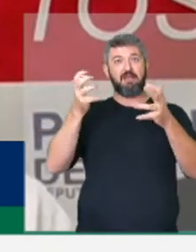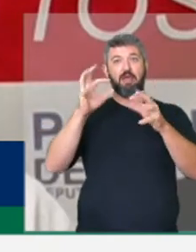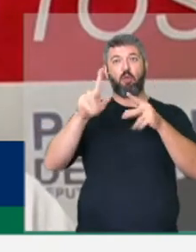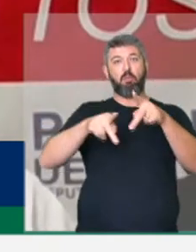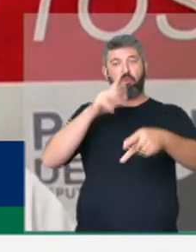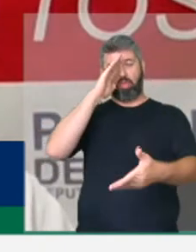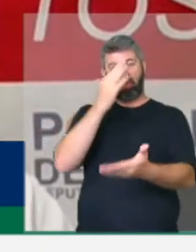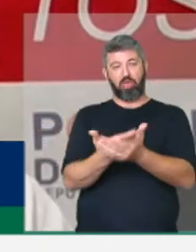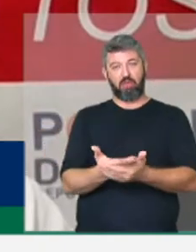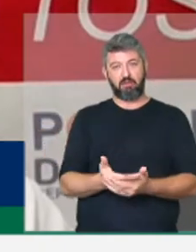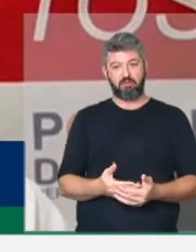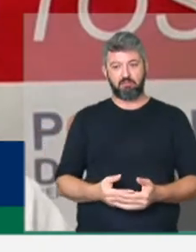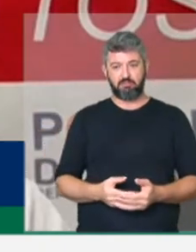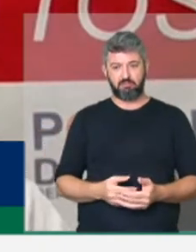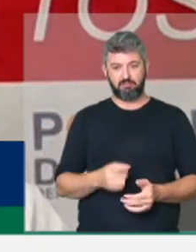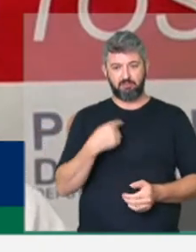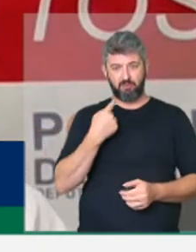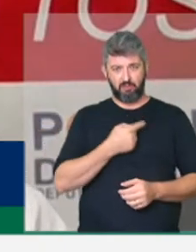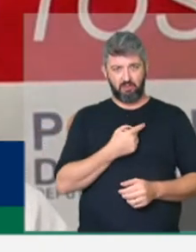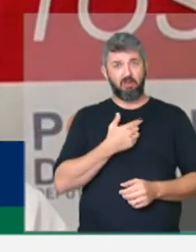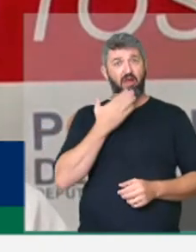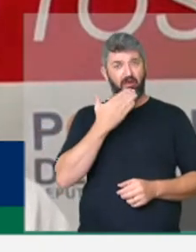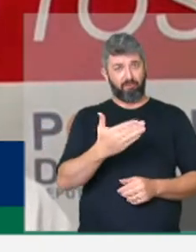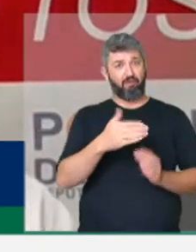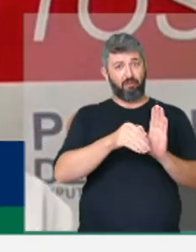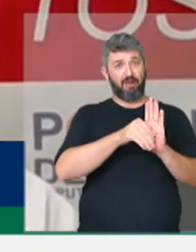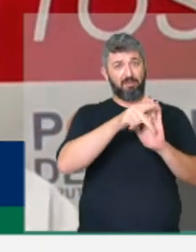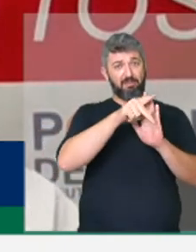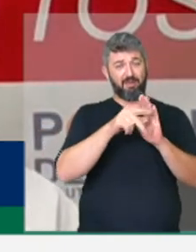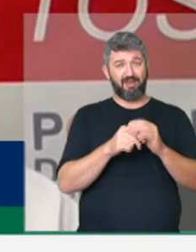AQUI NÓS NÃO ESTAMOS TRATANDO DE ESQUERDA NEM DE DIREITA, ESTAMOS TRATANDO DO INTERESSE ECONÔMICO DO PAÍS,